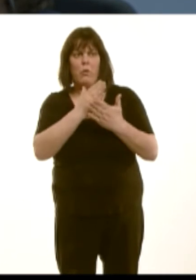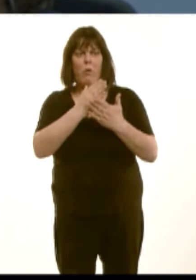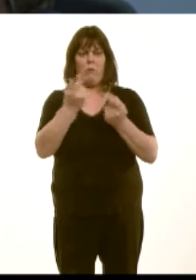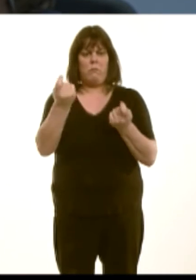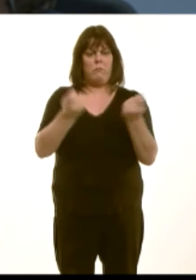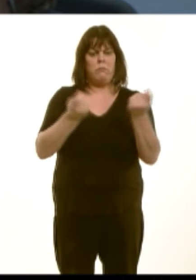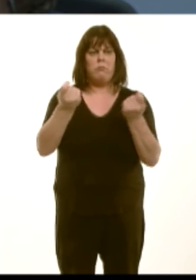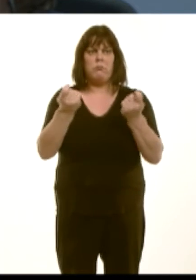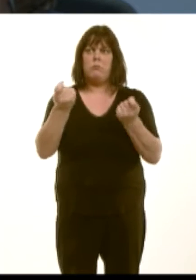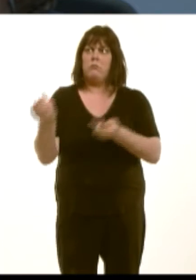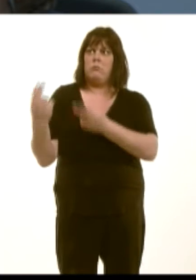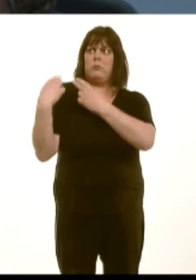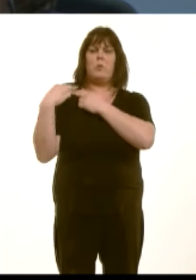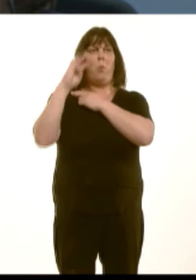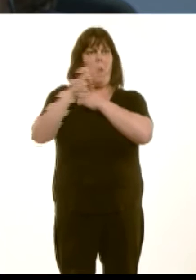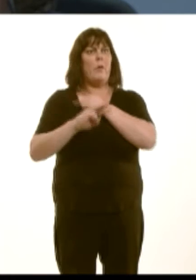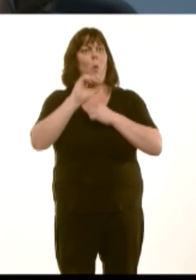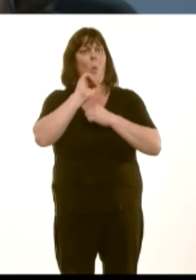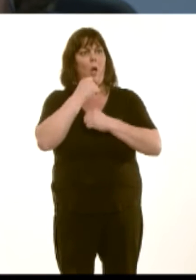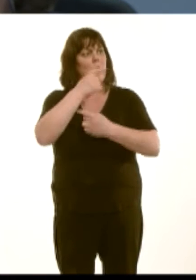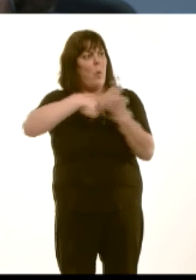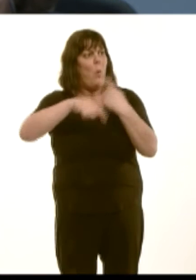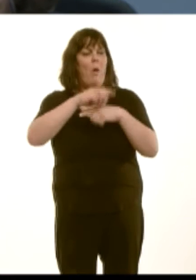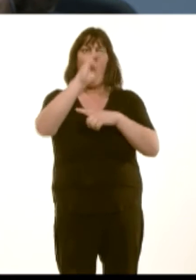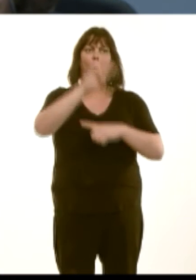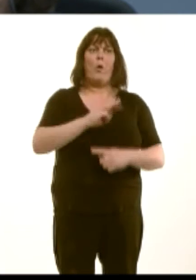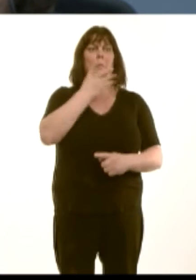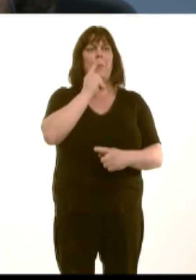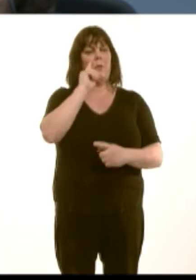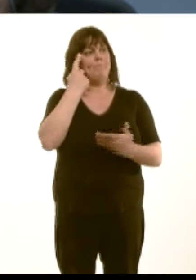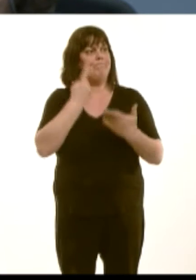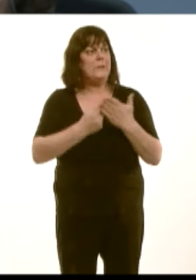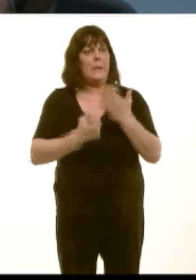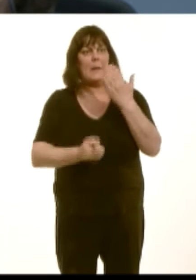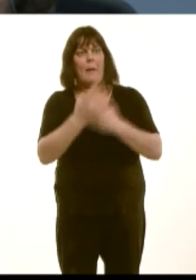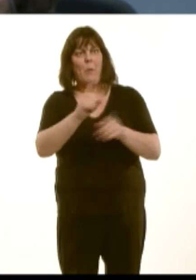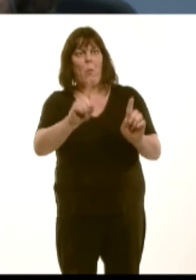Pa drafodaethau ydych chi wediíu cael ag Ysgrifennydd Cymru ynglyn ‚ datganoli pwerau i gymunedau ar draws Cymru?